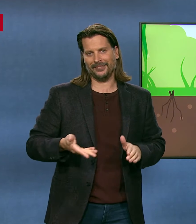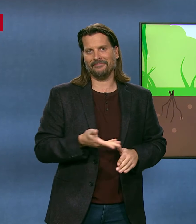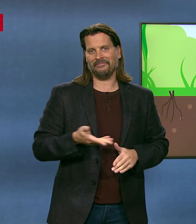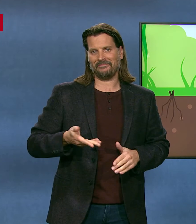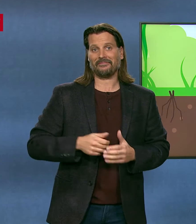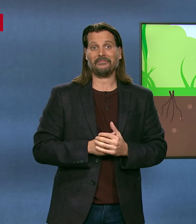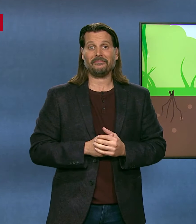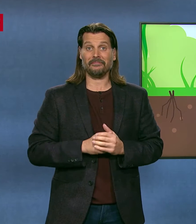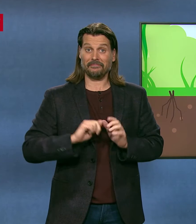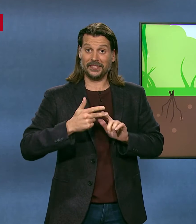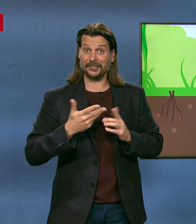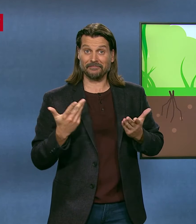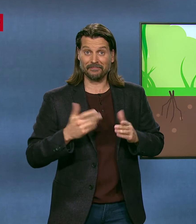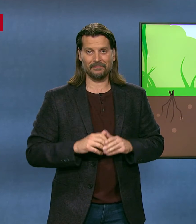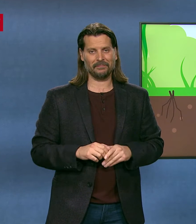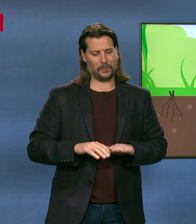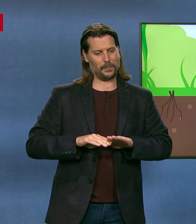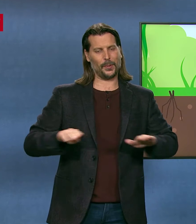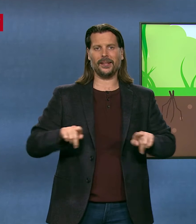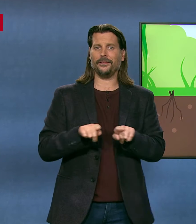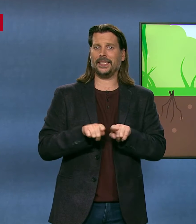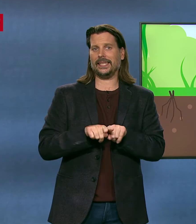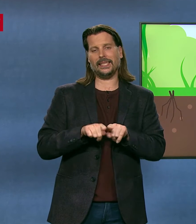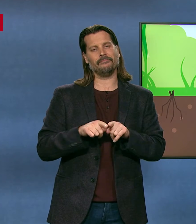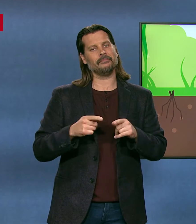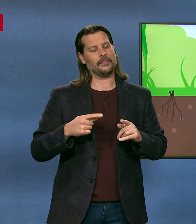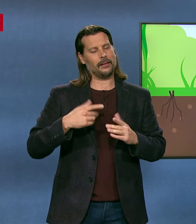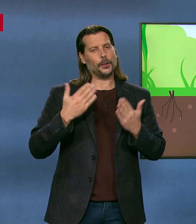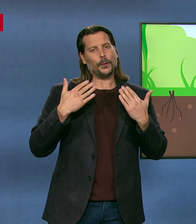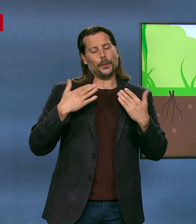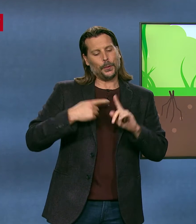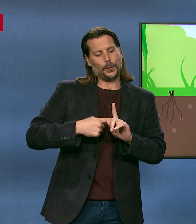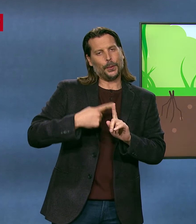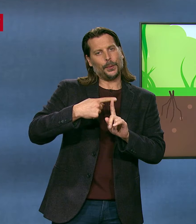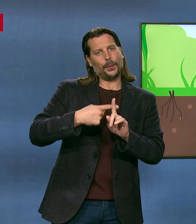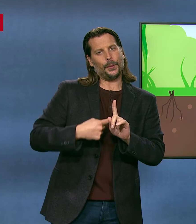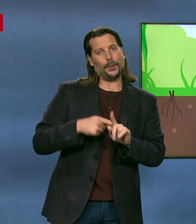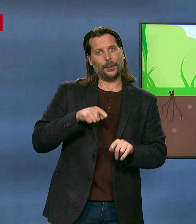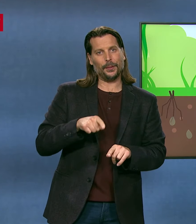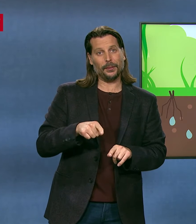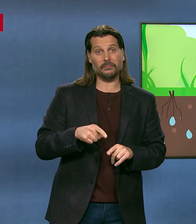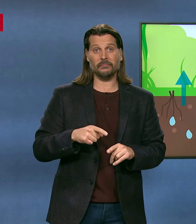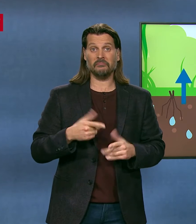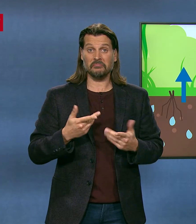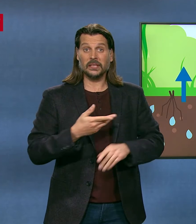Drittens ist der Boden eine Art Klimaanlage. Wenn es im Sommer heiss ist, verdunstet nämlich